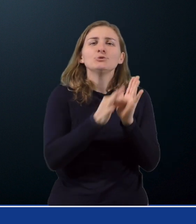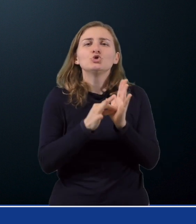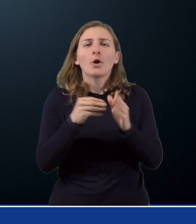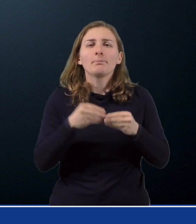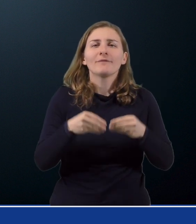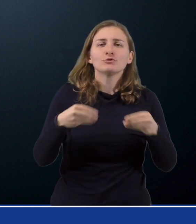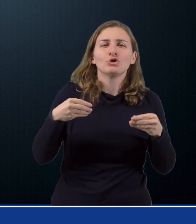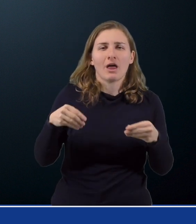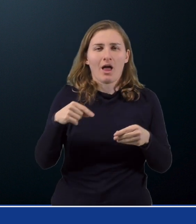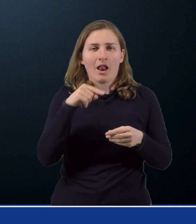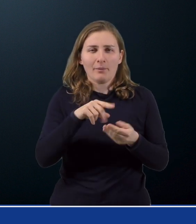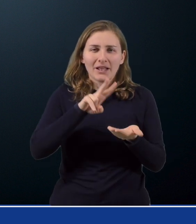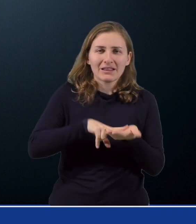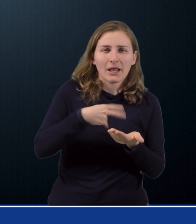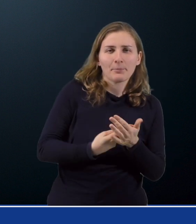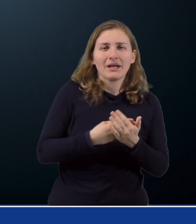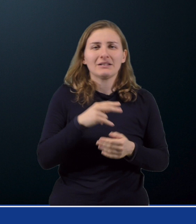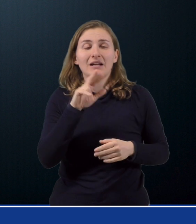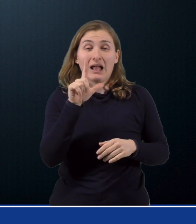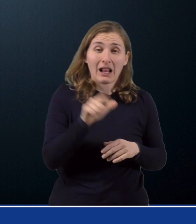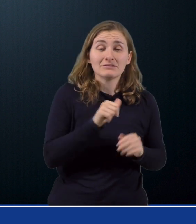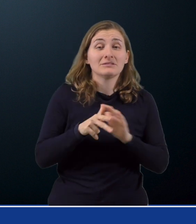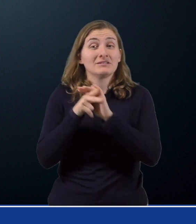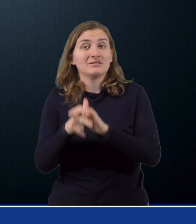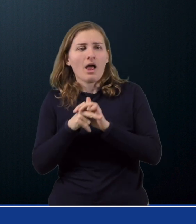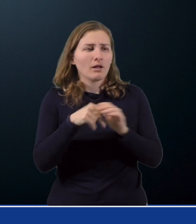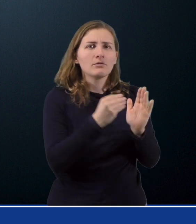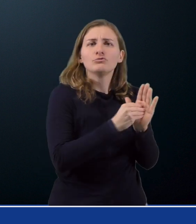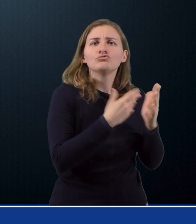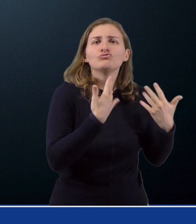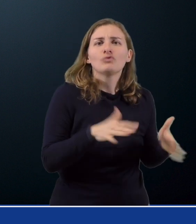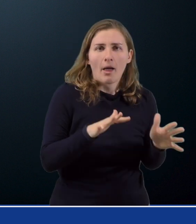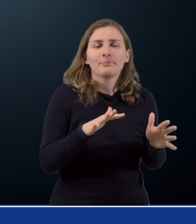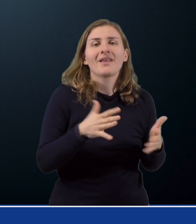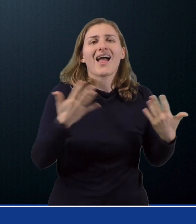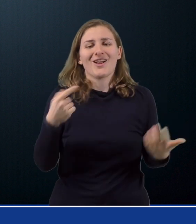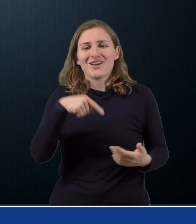“Disposizioni in materia di professioni di interprete in lingua dei segni italiana e lingua dei segni italiana tattile”